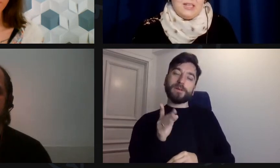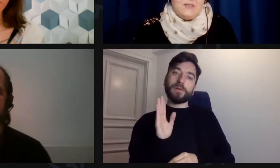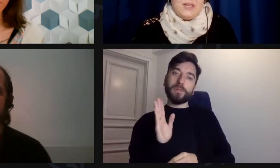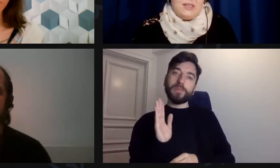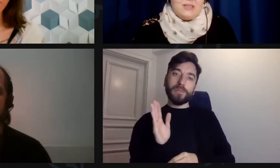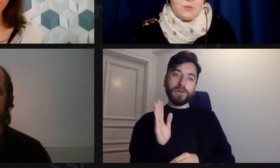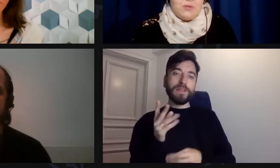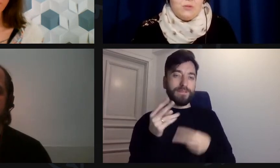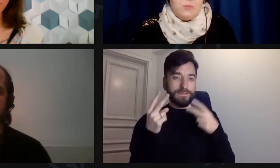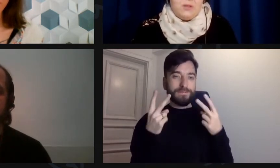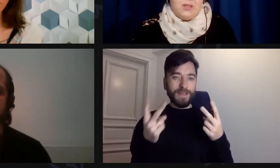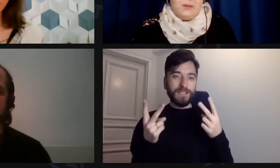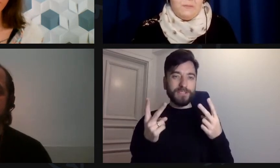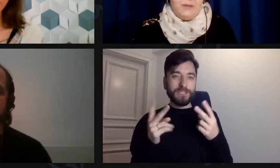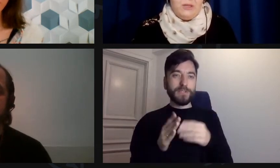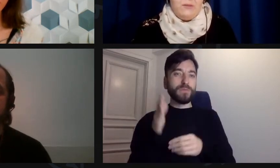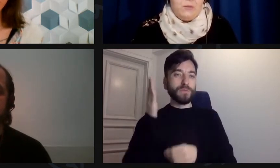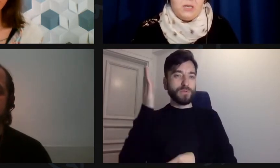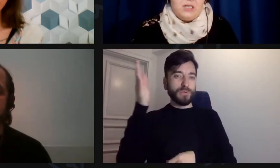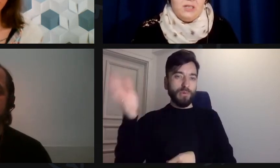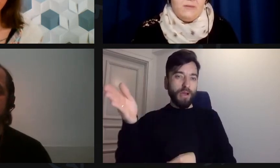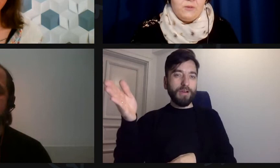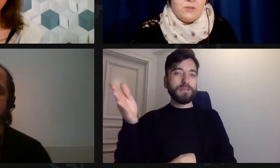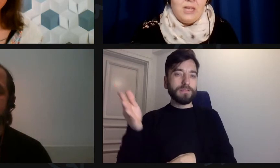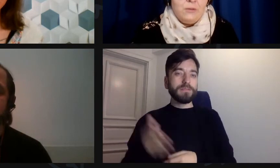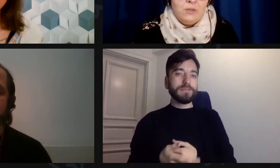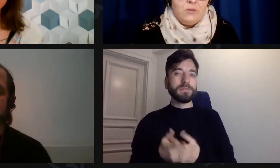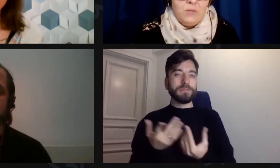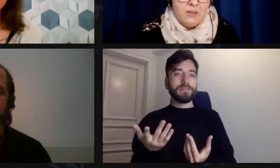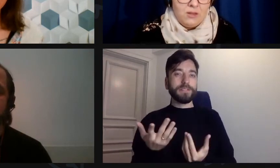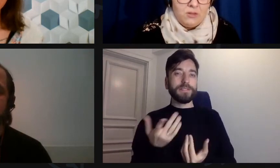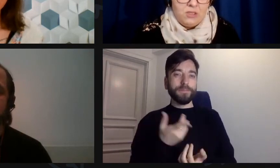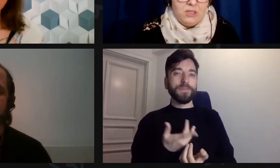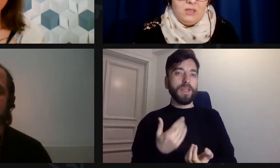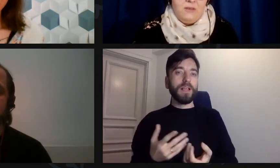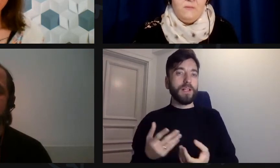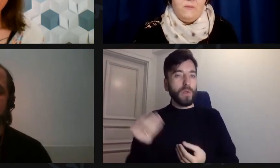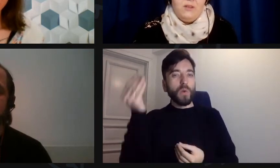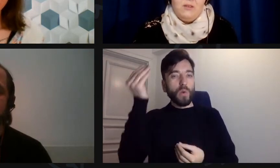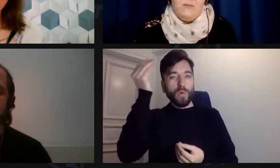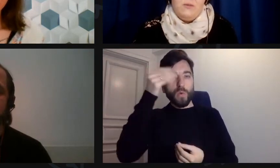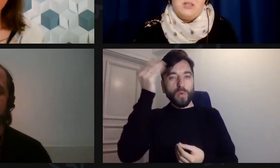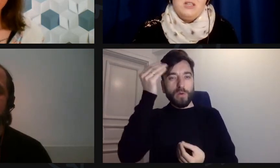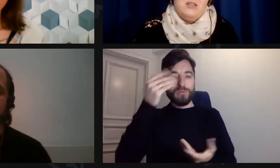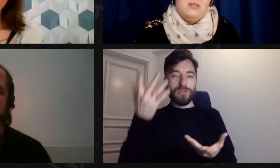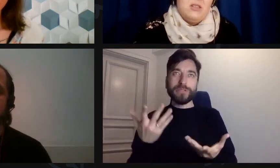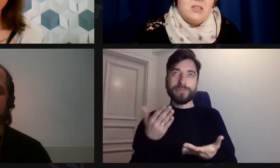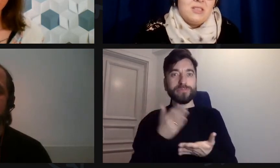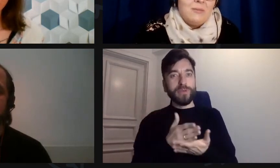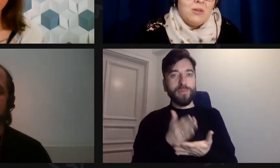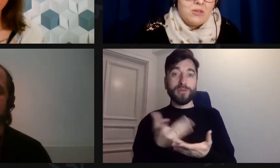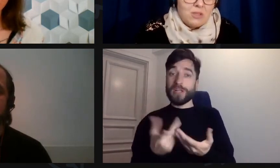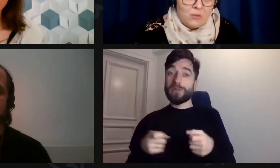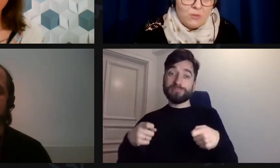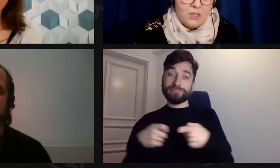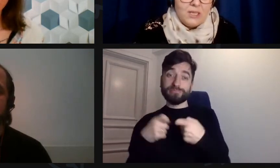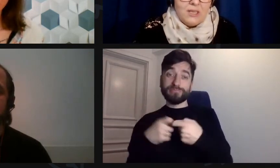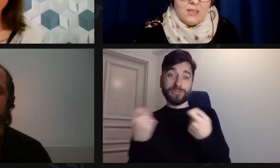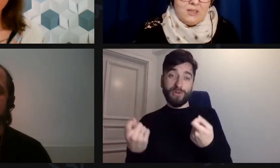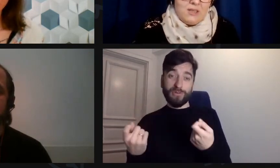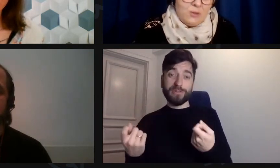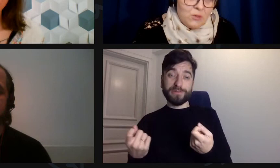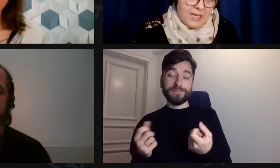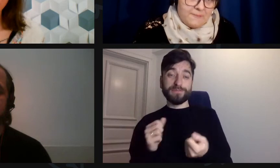tez w jakiś sposób pewne wyobrażenia w osiąganiu tych umiejętności, wyobrażanie dotyczące samego cyrku kreuje.